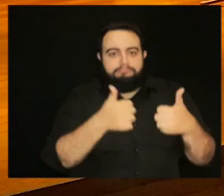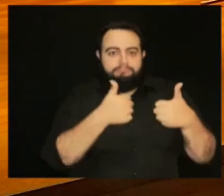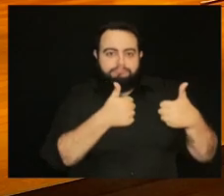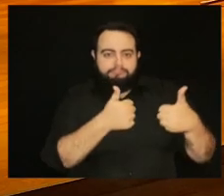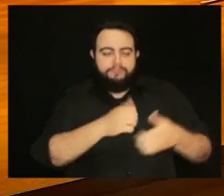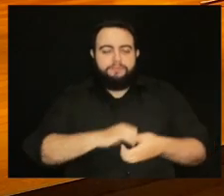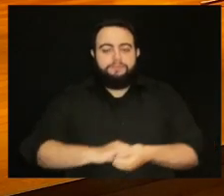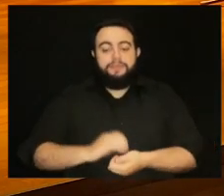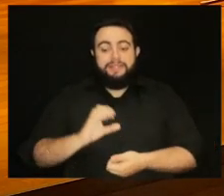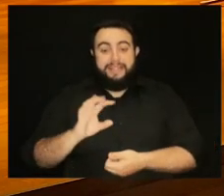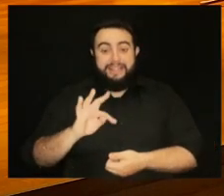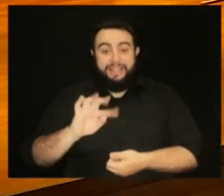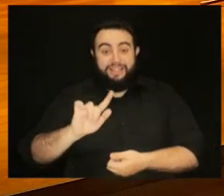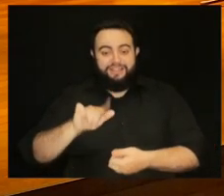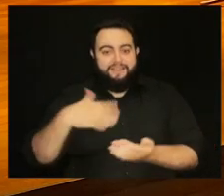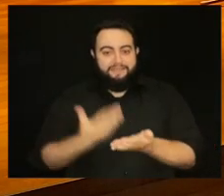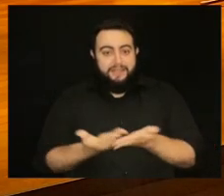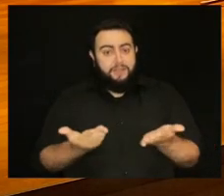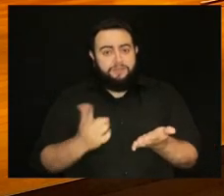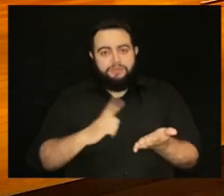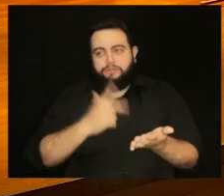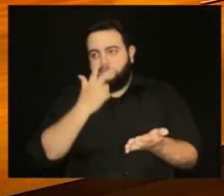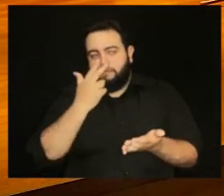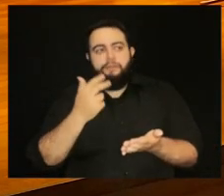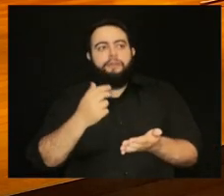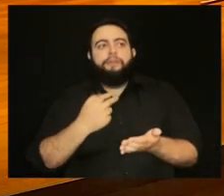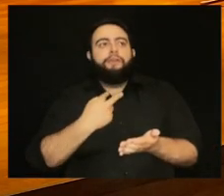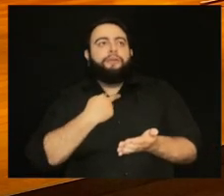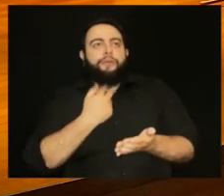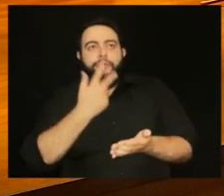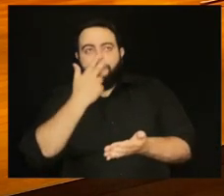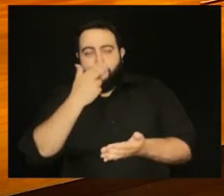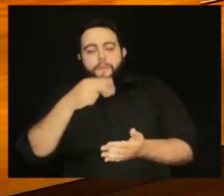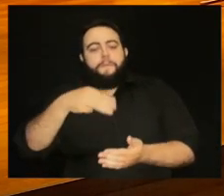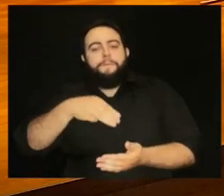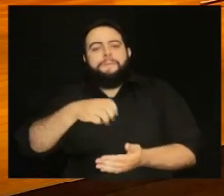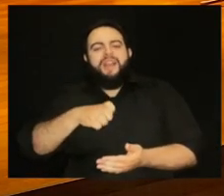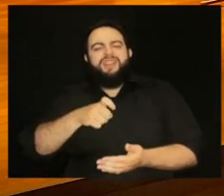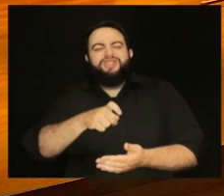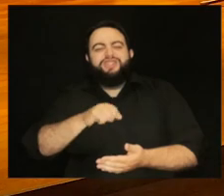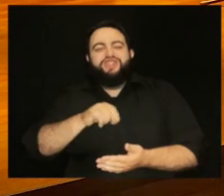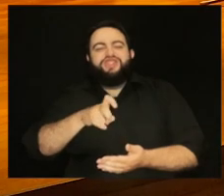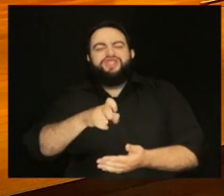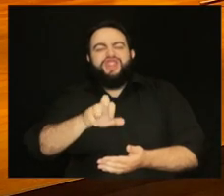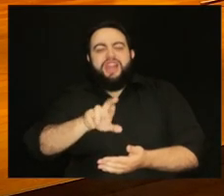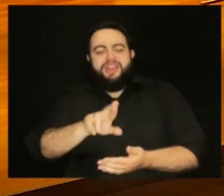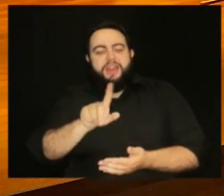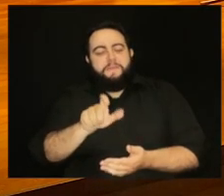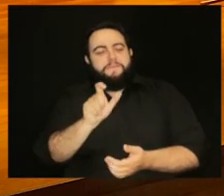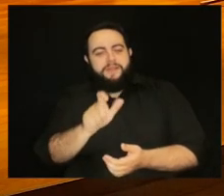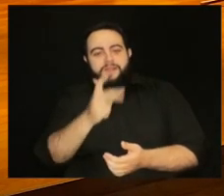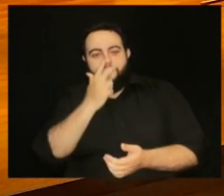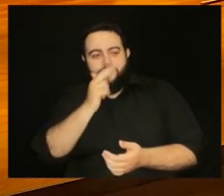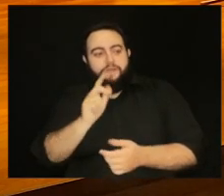pessoal implica, não pode maxixar tem um termo nisso, tem alguns CTGs que tem um fiscal que